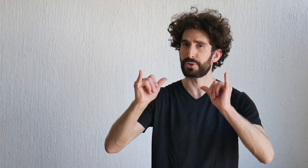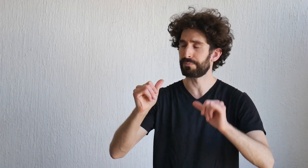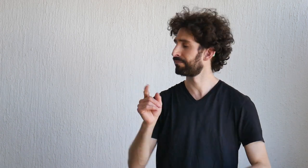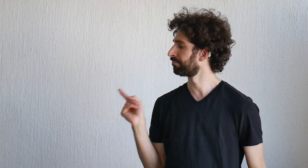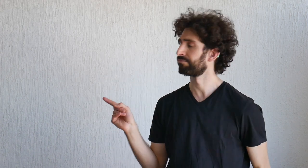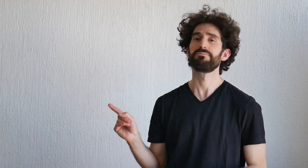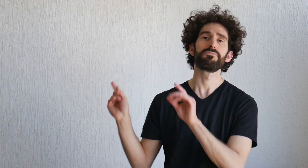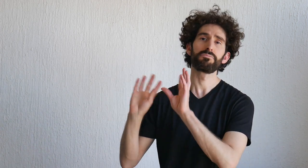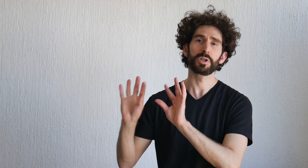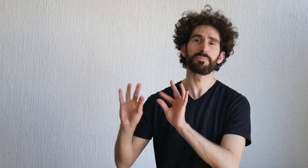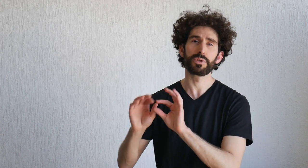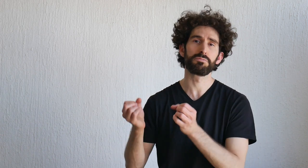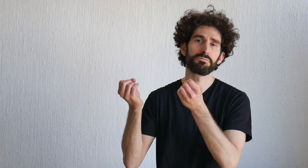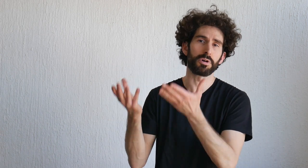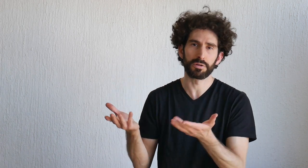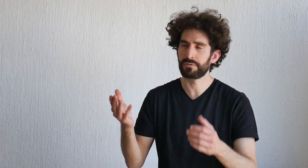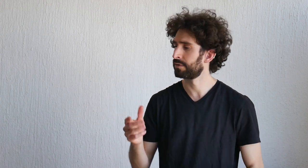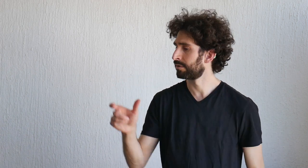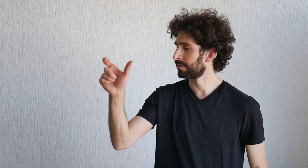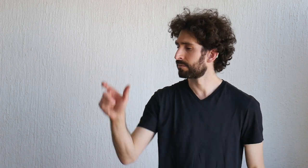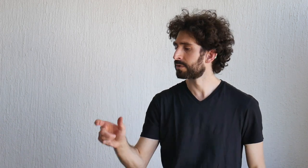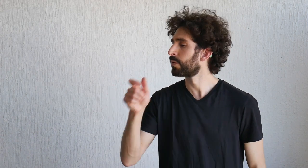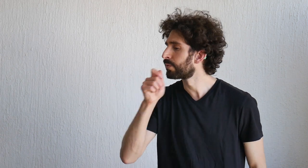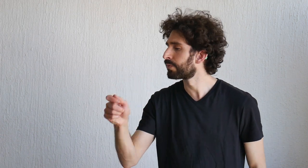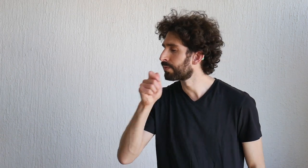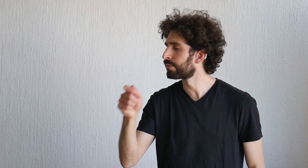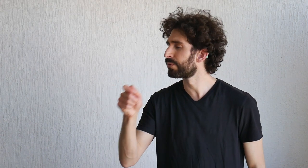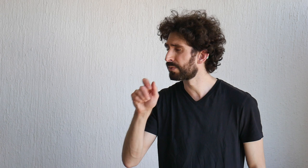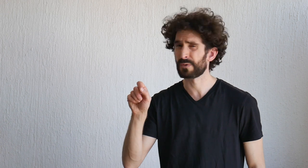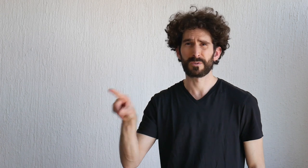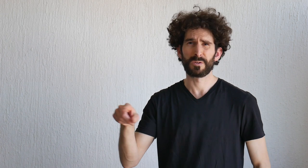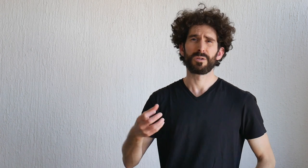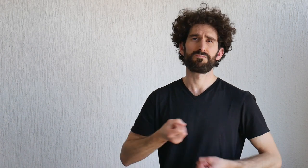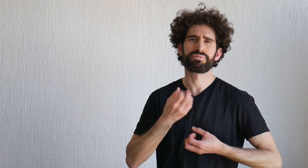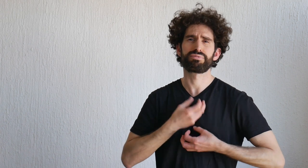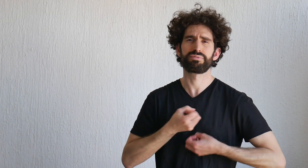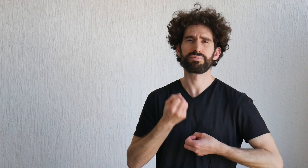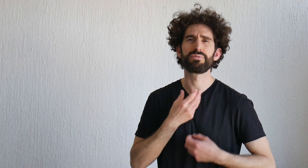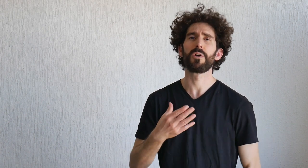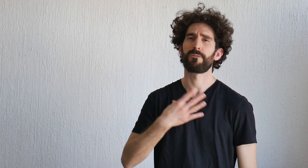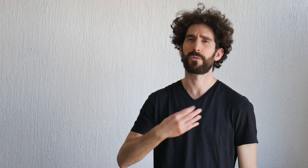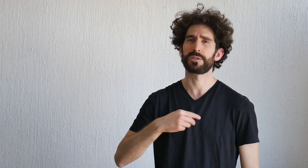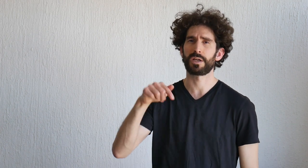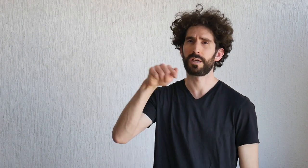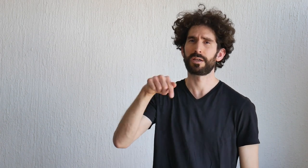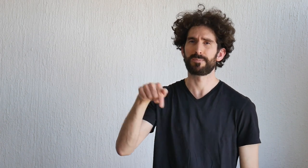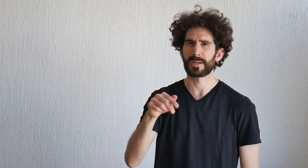Elle raconte qu'une fois, elle a interviewé une personne qébécoise